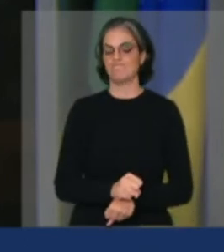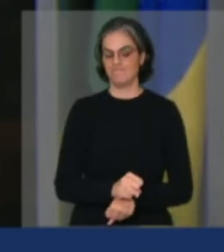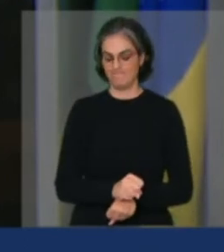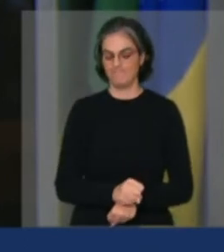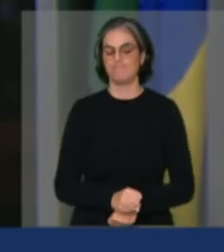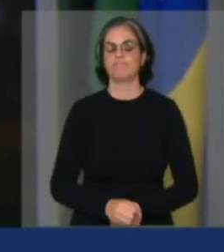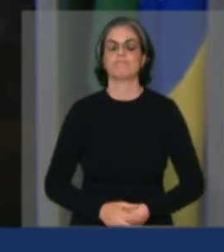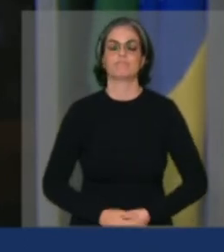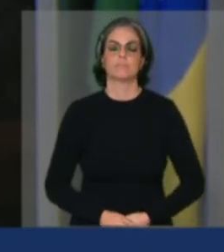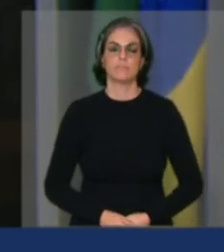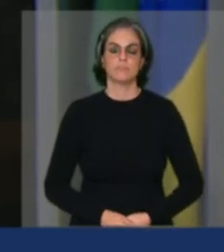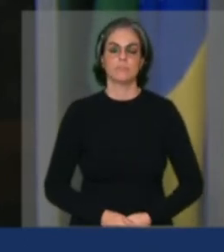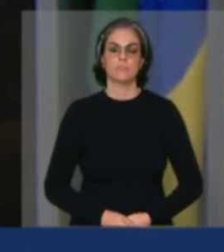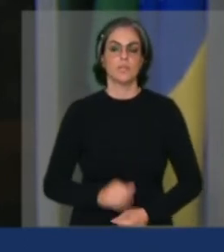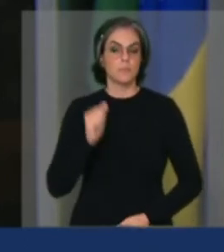PAÍS ESTÁ TENDO, TEVE, FOI POR CAUSA DO EXCELENTE